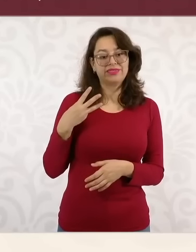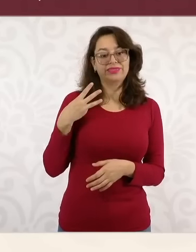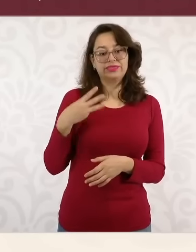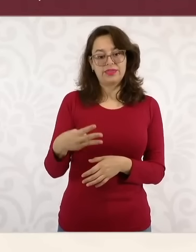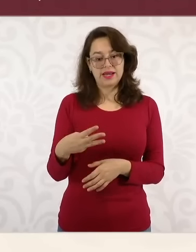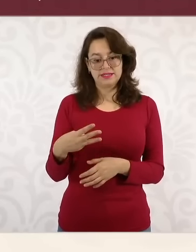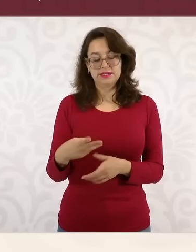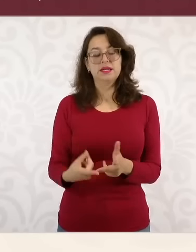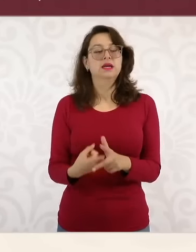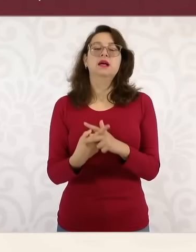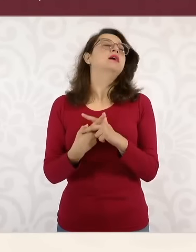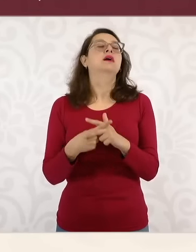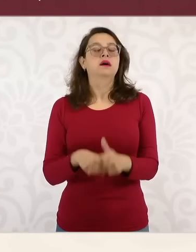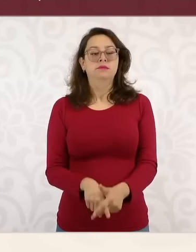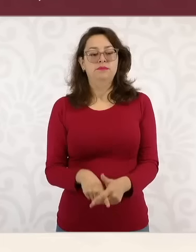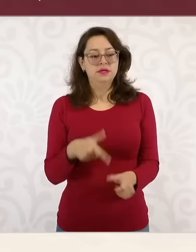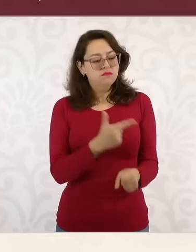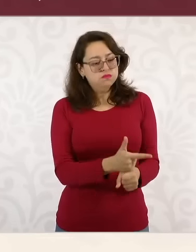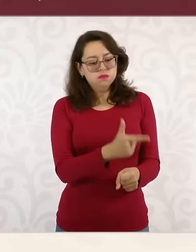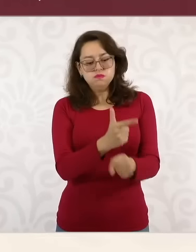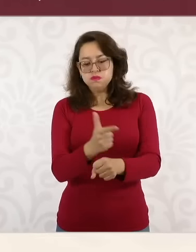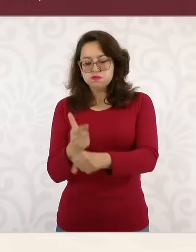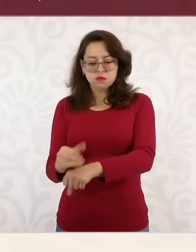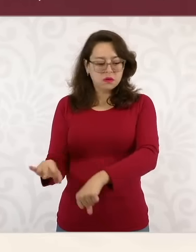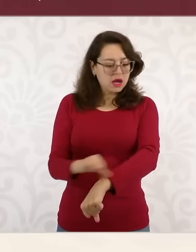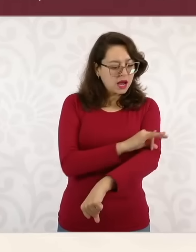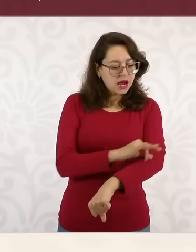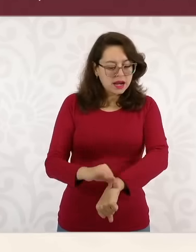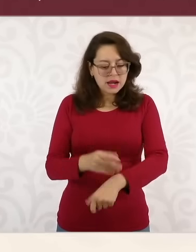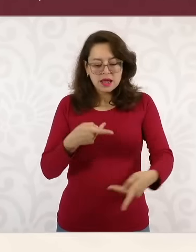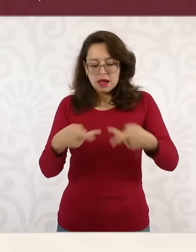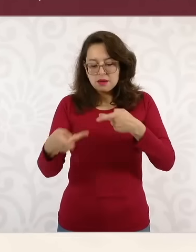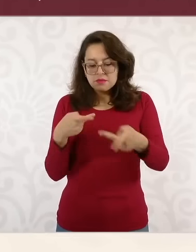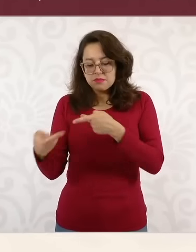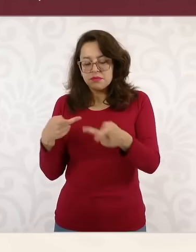ingeniería básica y la de detalle. Todo esto con el objetivo de iniciar obras ya a la brevedad.